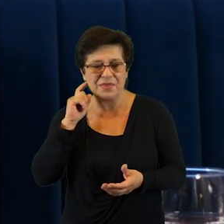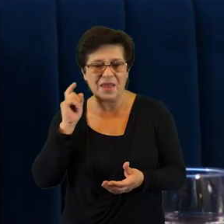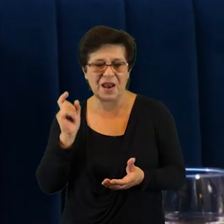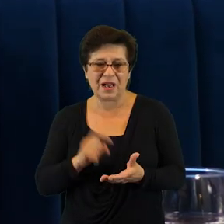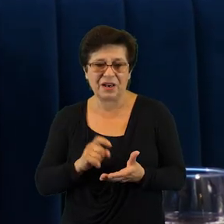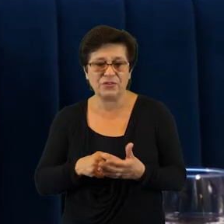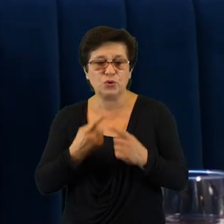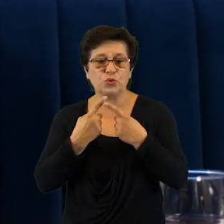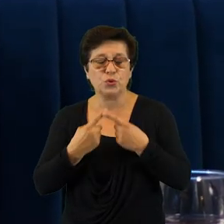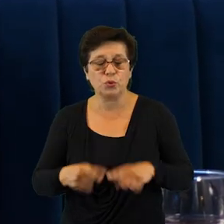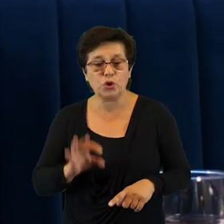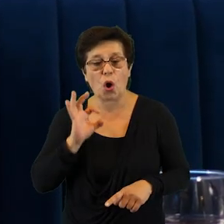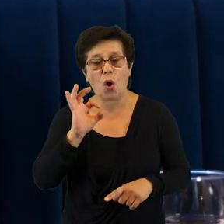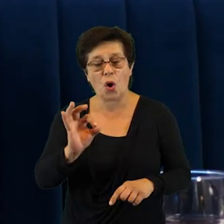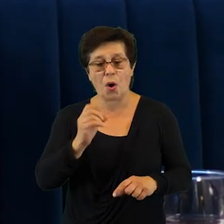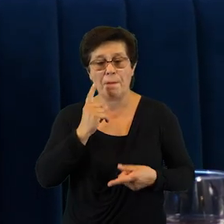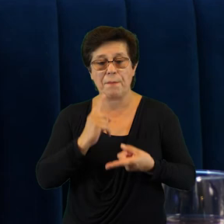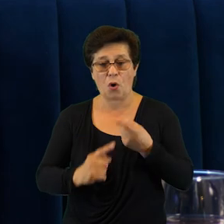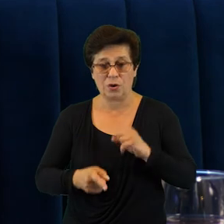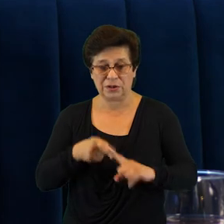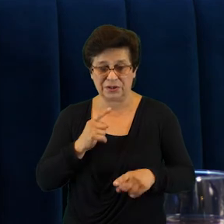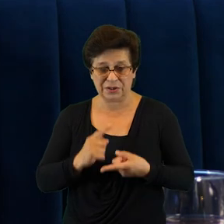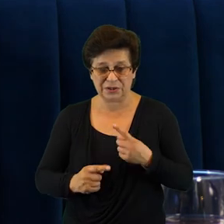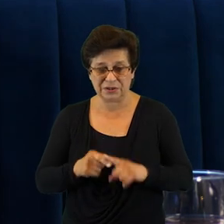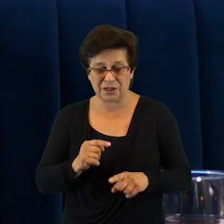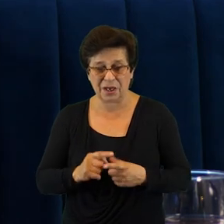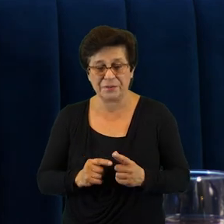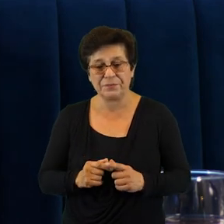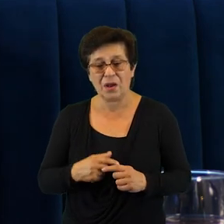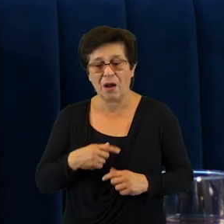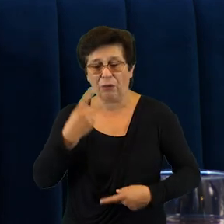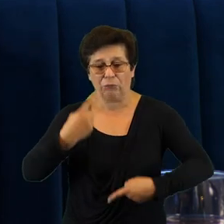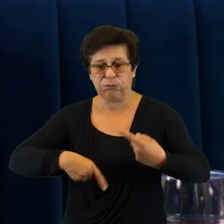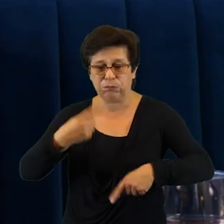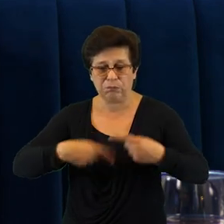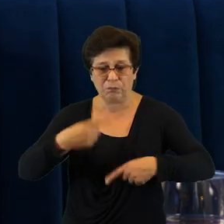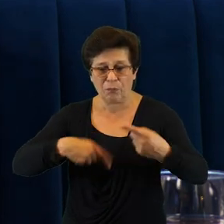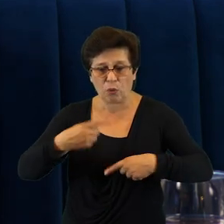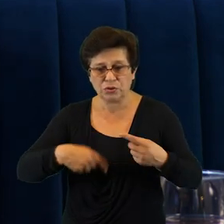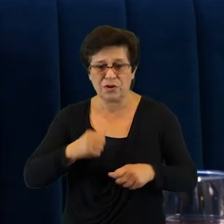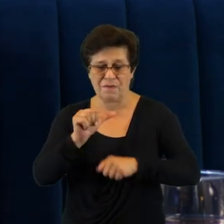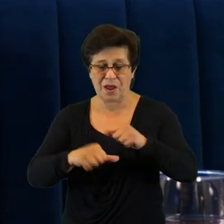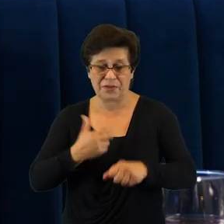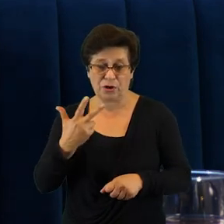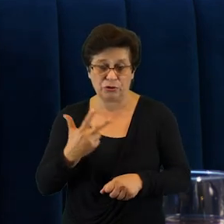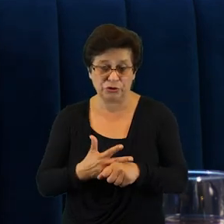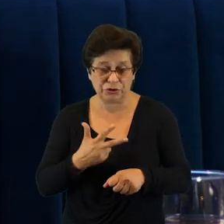powiedzieli o polityce, która poróżnia panów, zwłaszcza w czasie drugiej wojny światowej, wcześniej w latach 30. Skamandrytów.